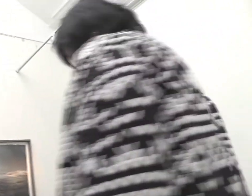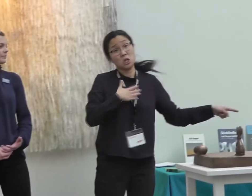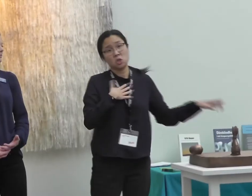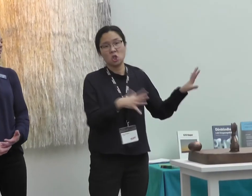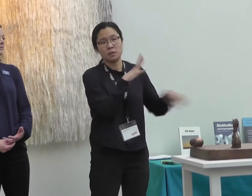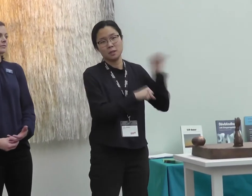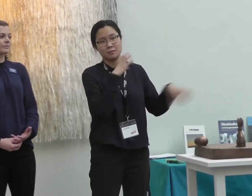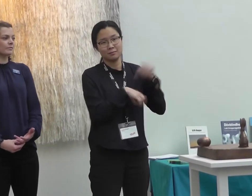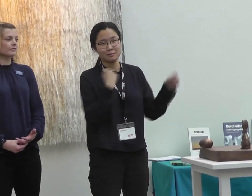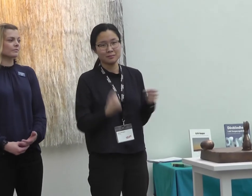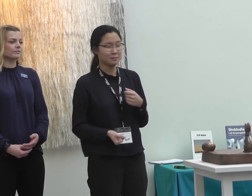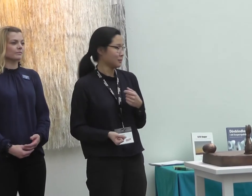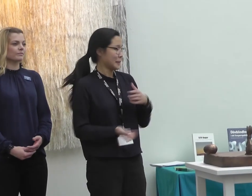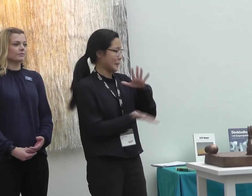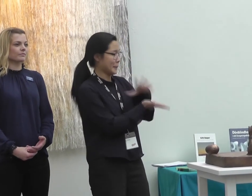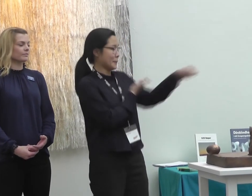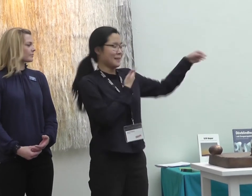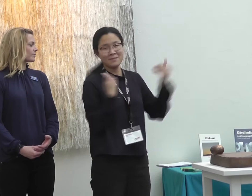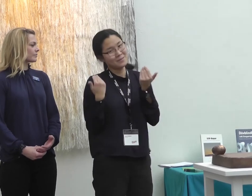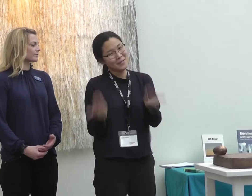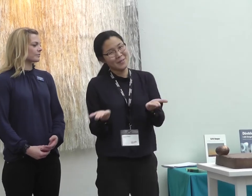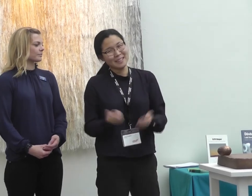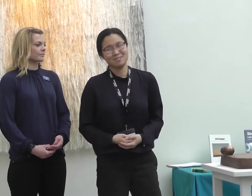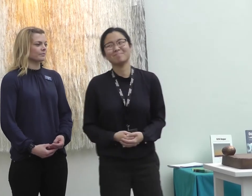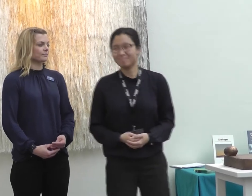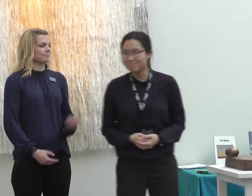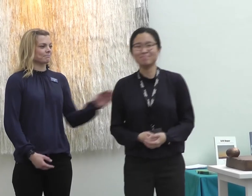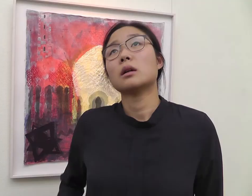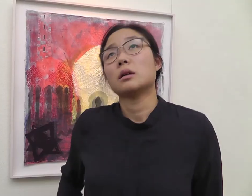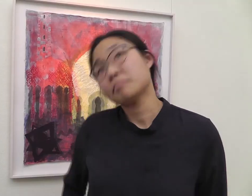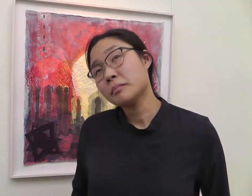Vad är det som är bra att tänka på om man som museum vill jobba med den här sortens tillgänglighet?